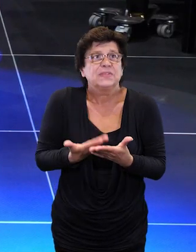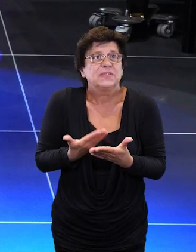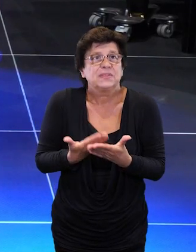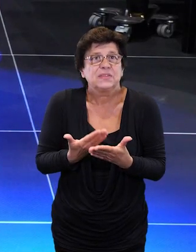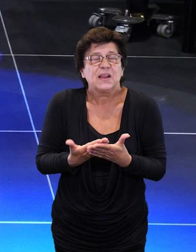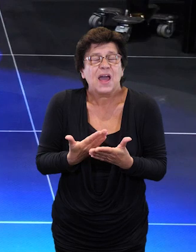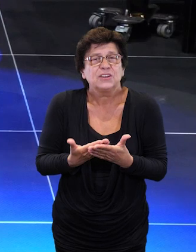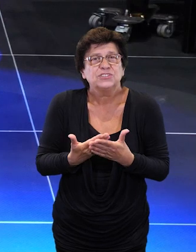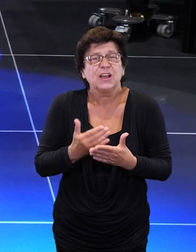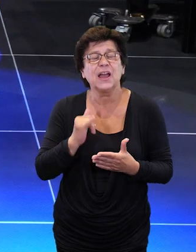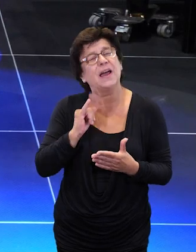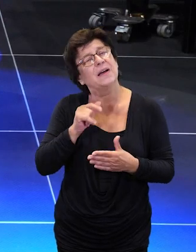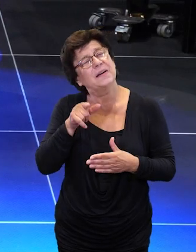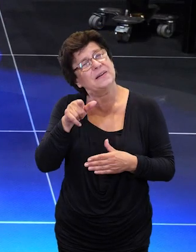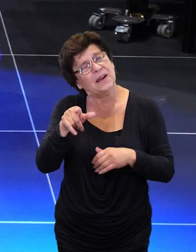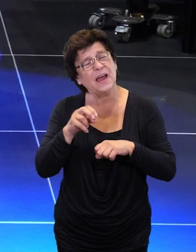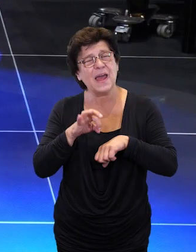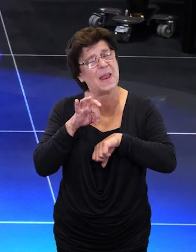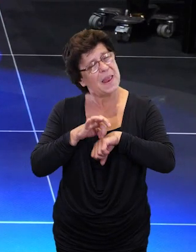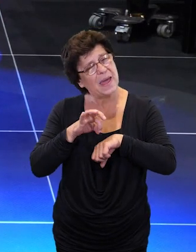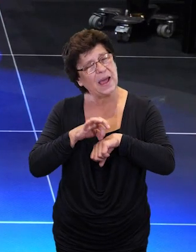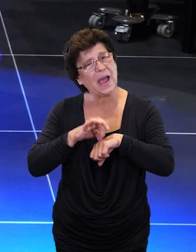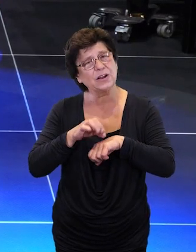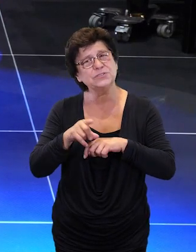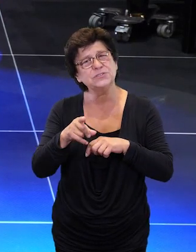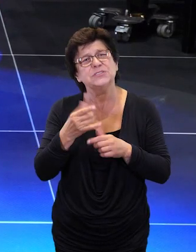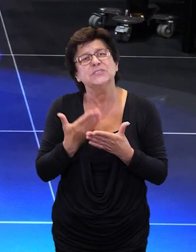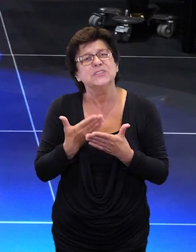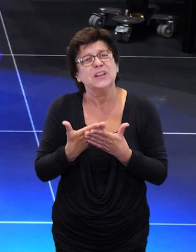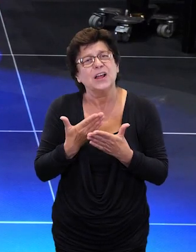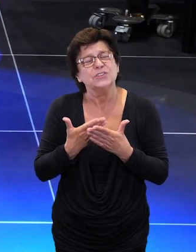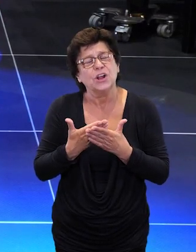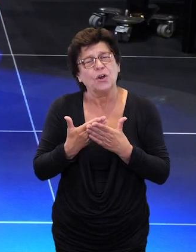Jakie pan jako lekarz znajduje uzasadnienie do tego?